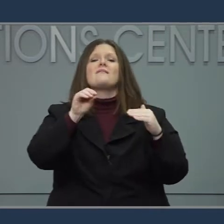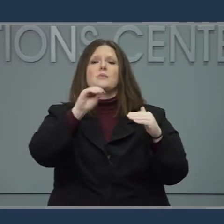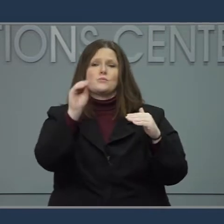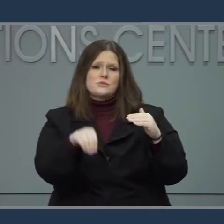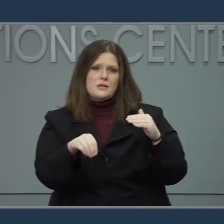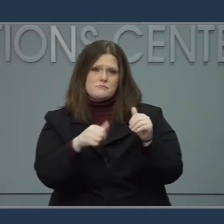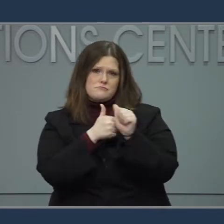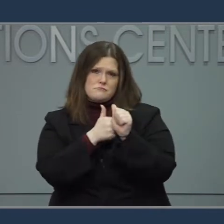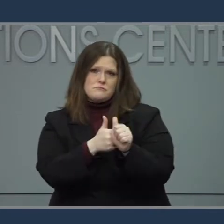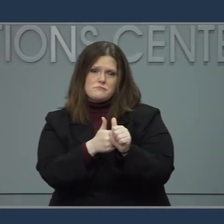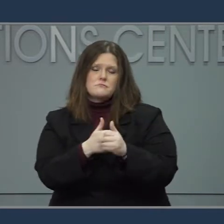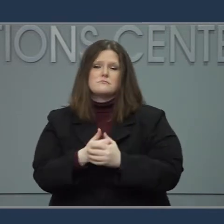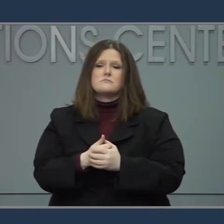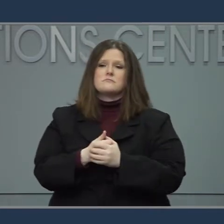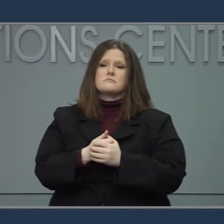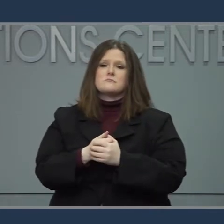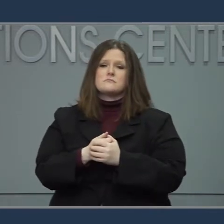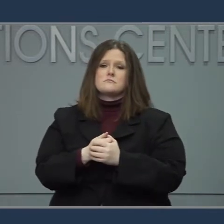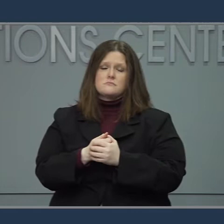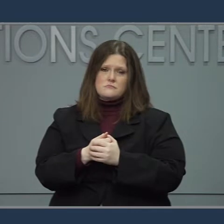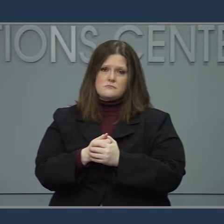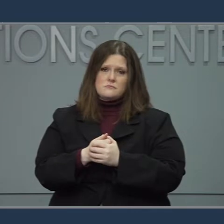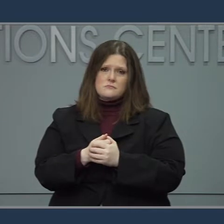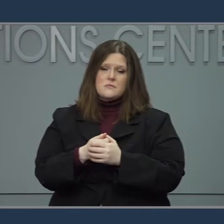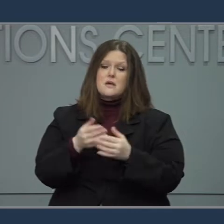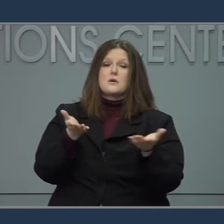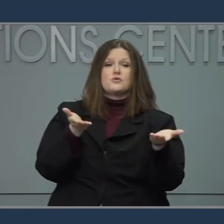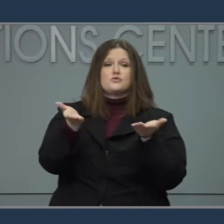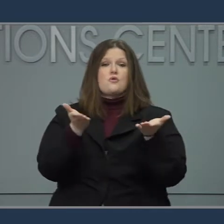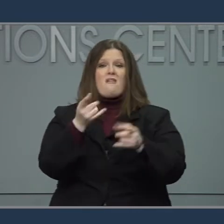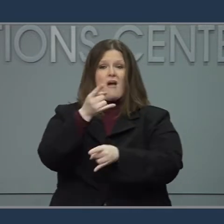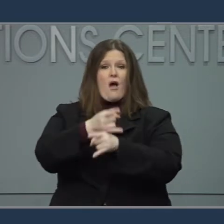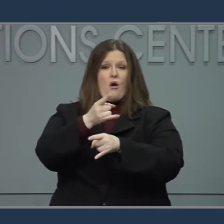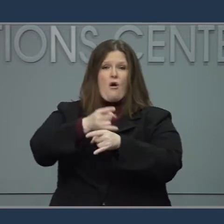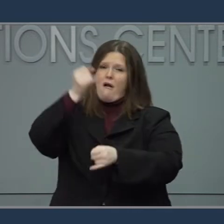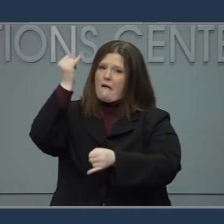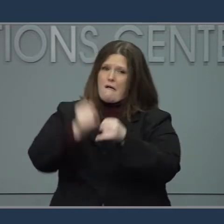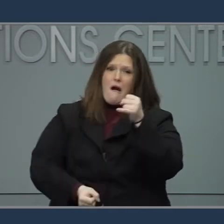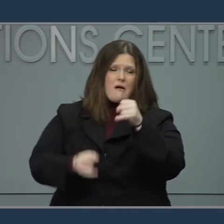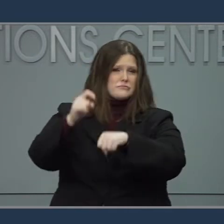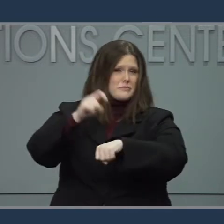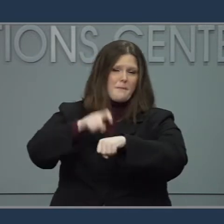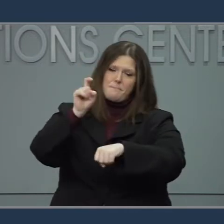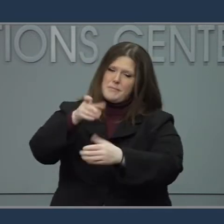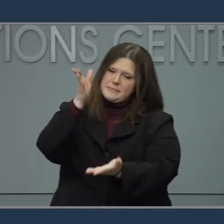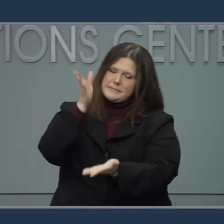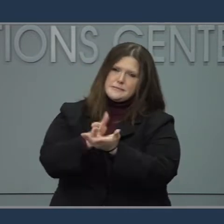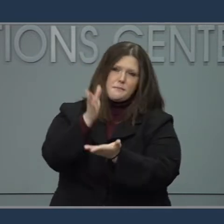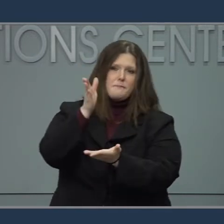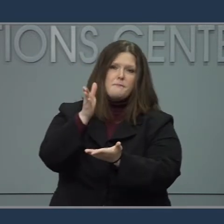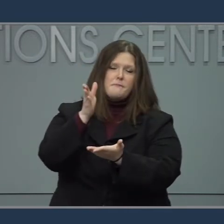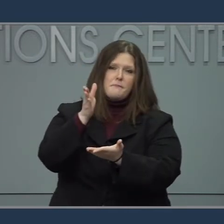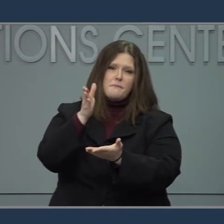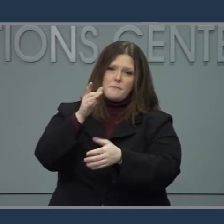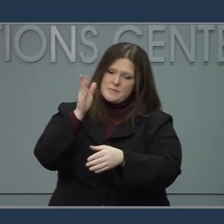protocolos de salud y seguridad. El el la hora en que terminará la venta de alcohol.